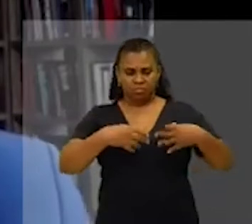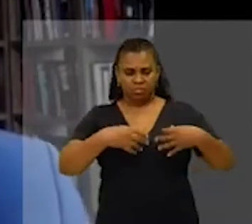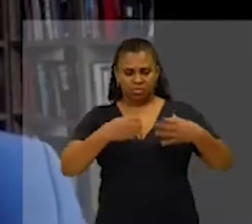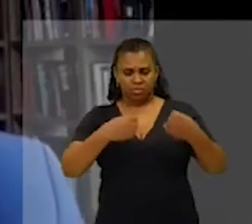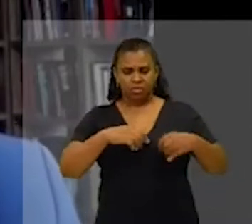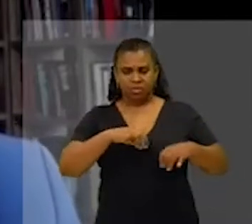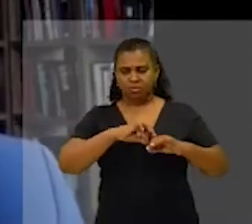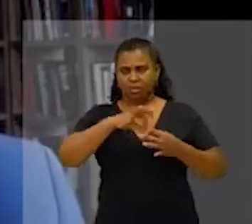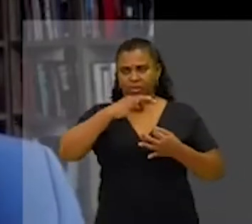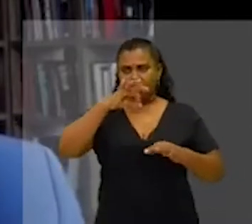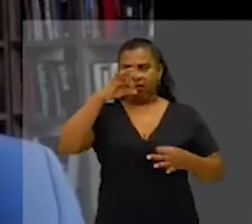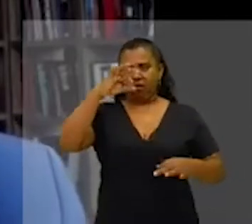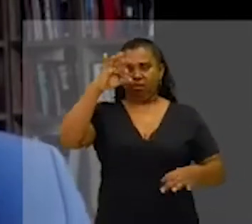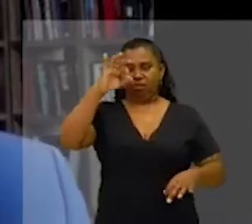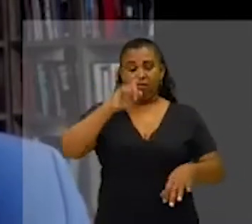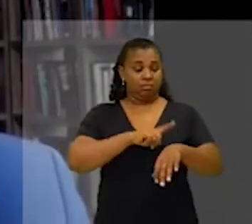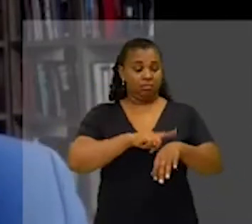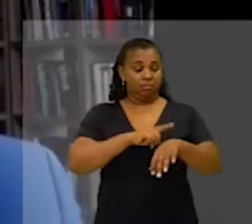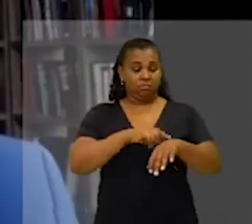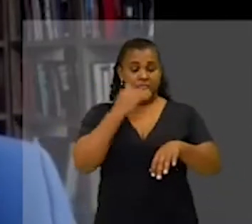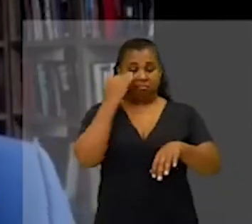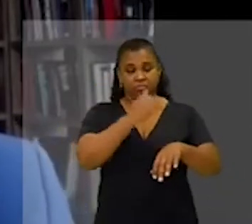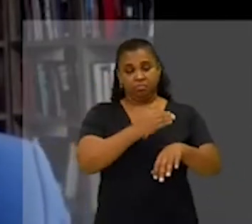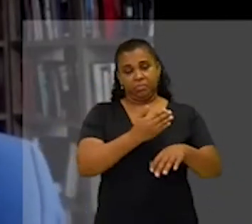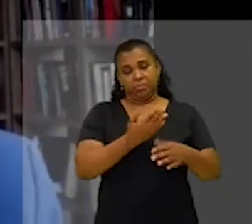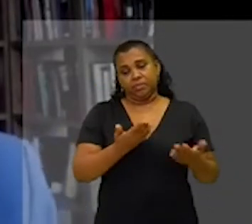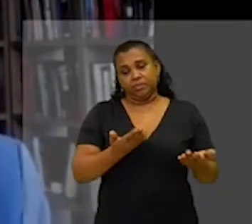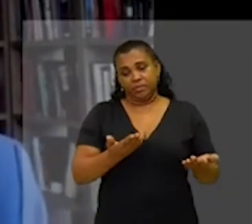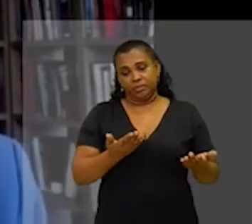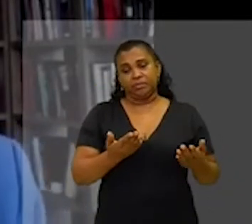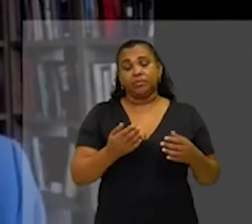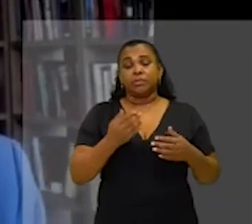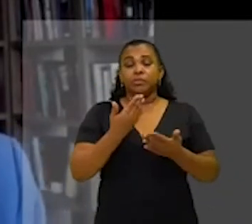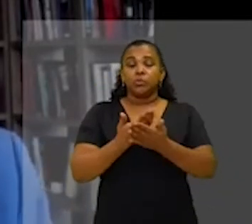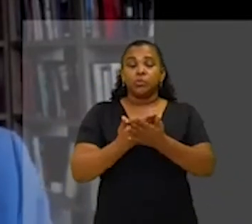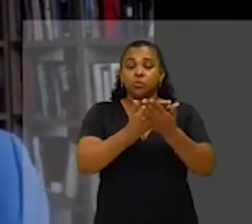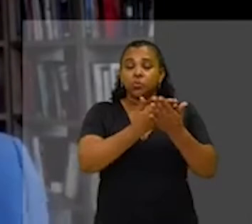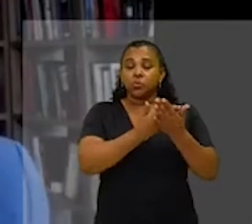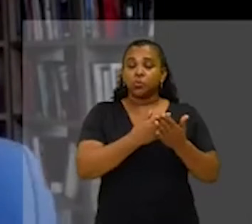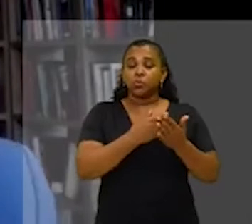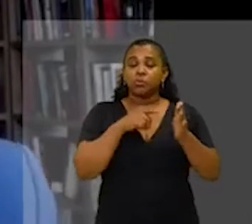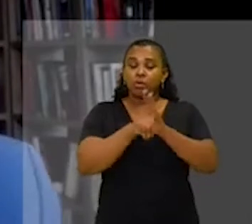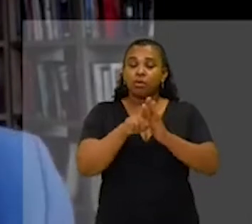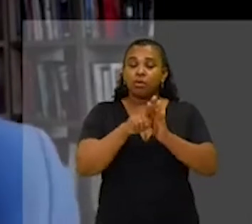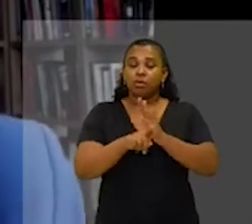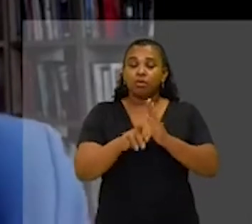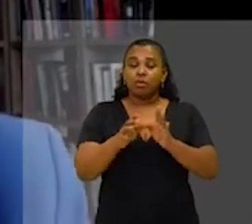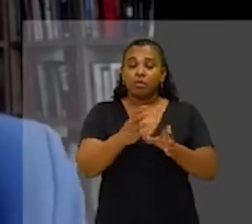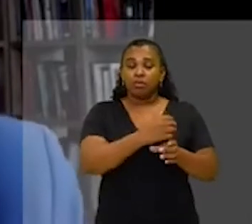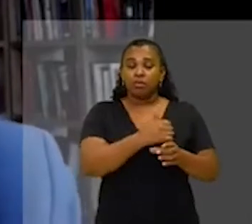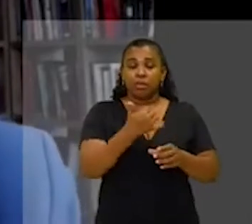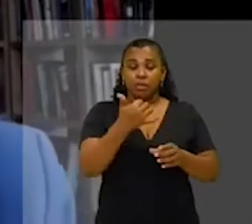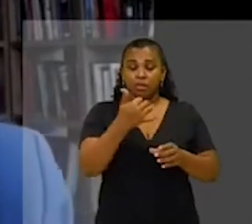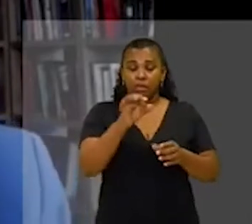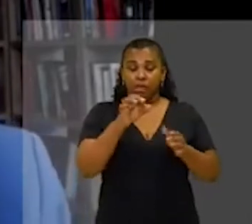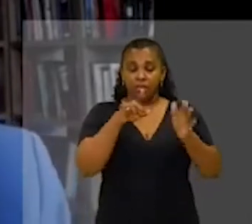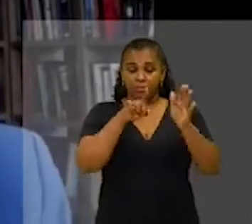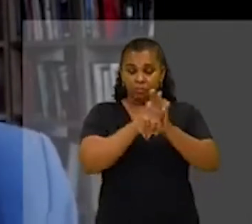mas não estudo que fizemos nós respondemos em 10 vezes tem todos aqueles argumentos que não aceitam